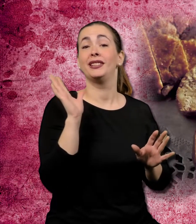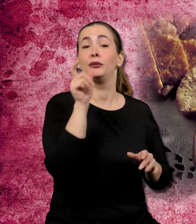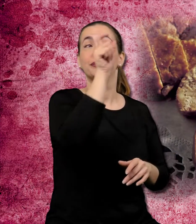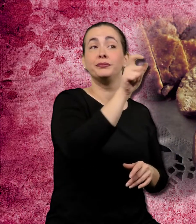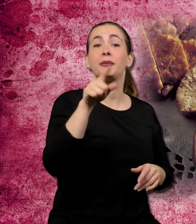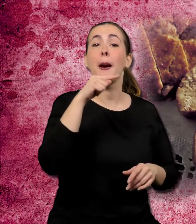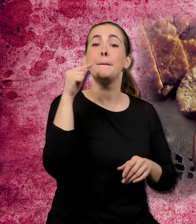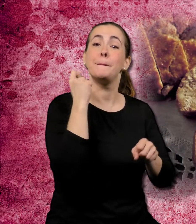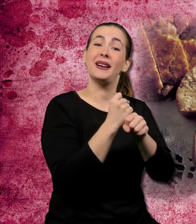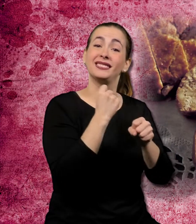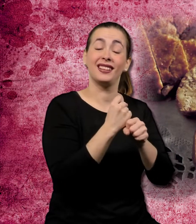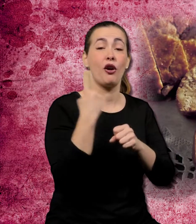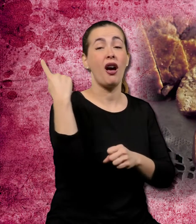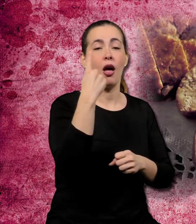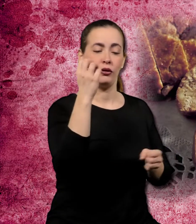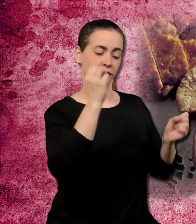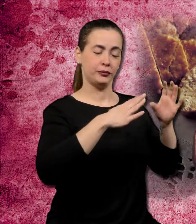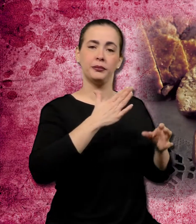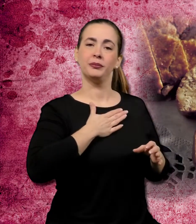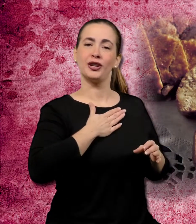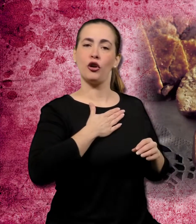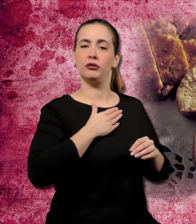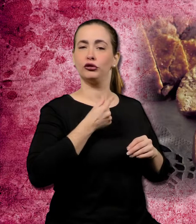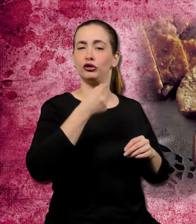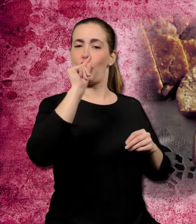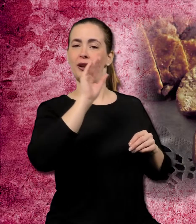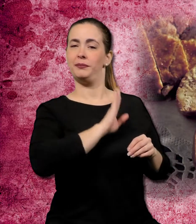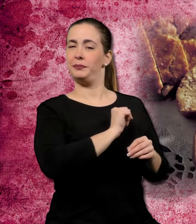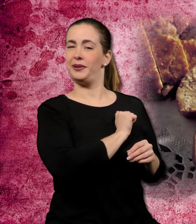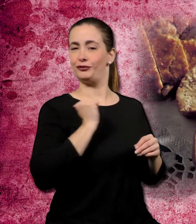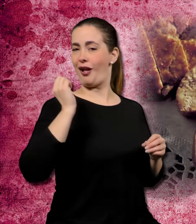però cada pastisser hi afegeix el seu toc personal.